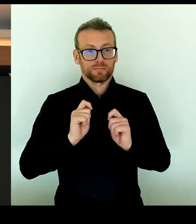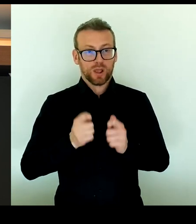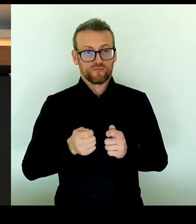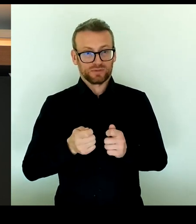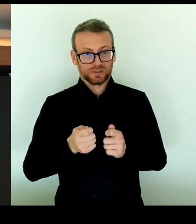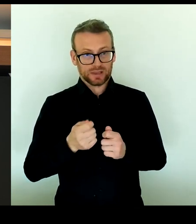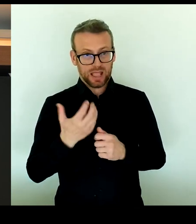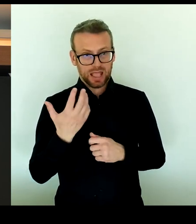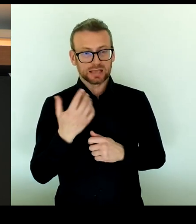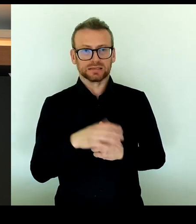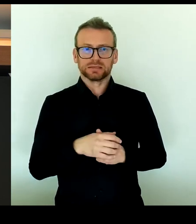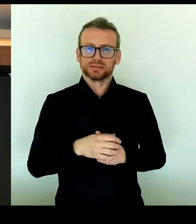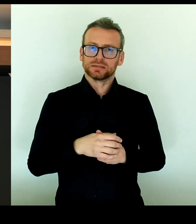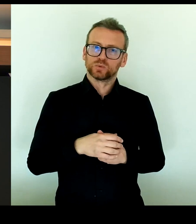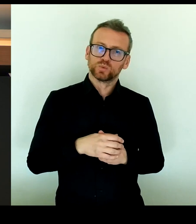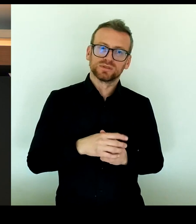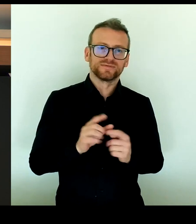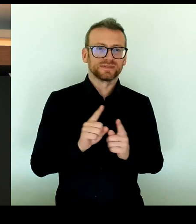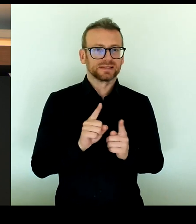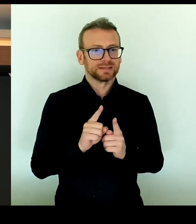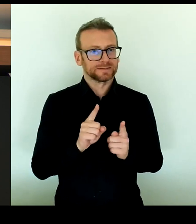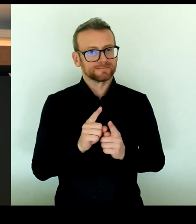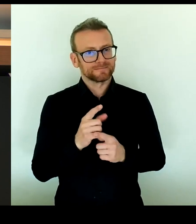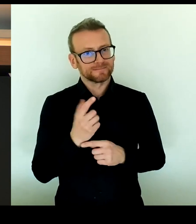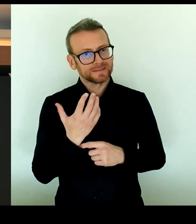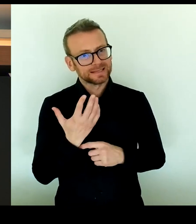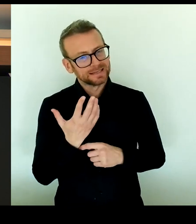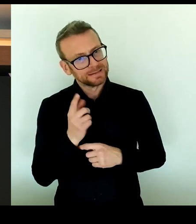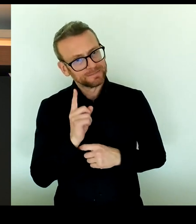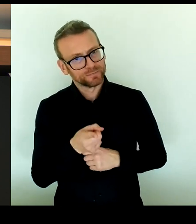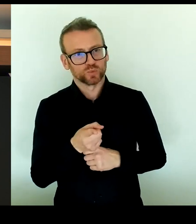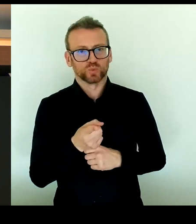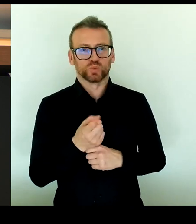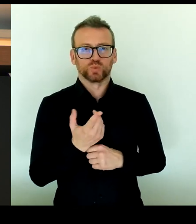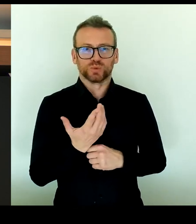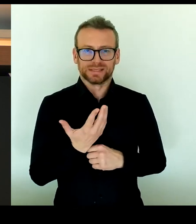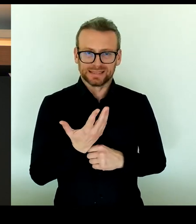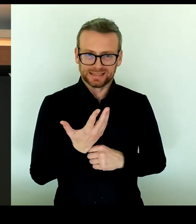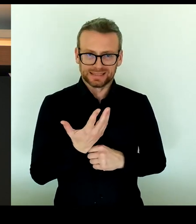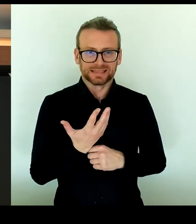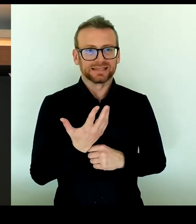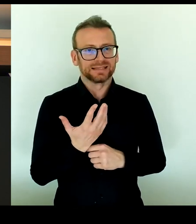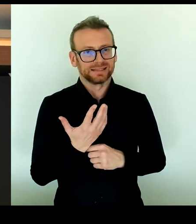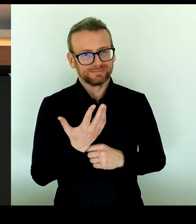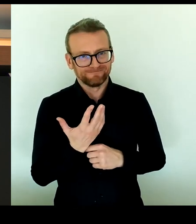Im Gegenteil: Die im Frühjahr festgestellten Defizite bestehen teilweise unverändert fort.